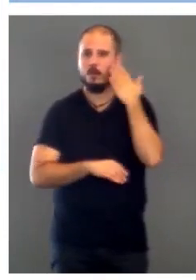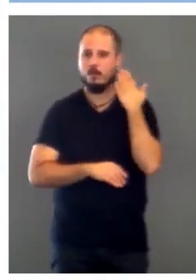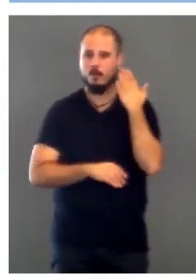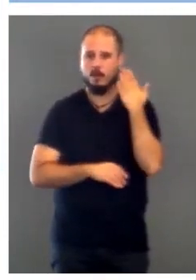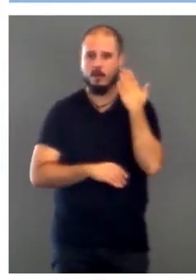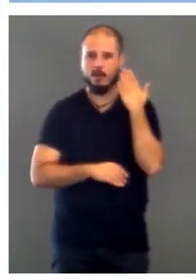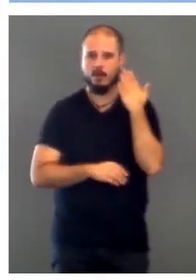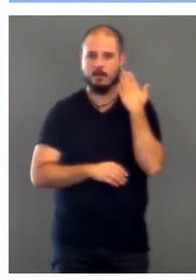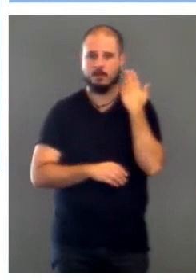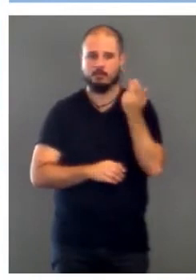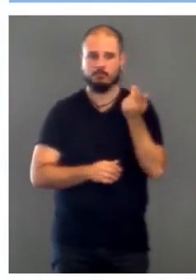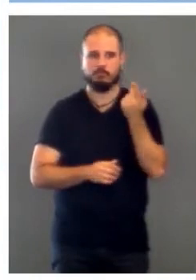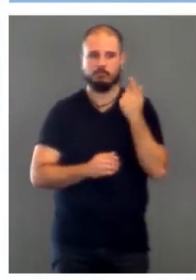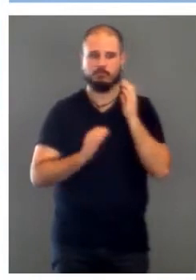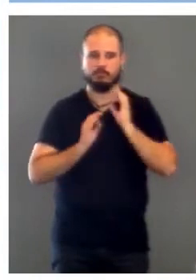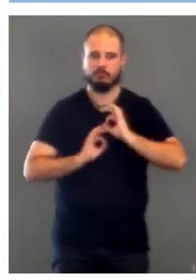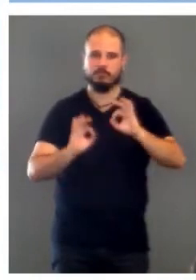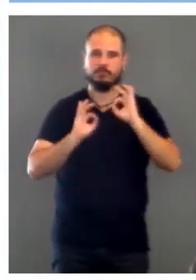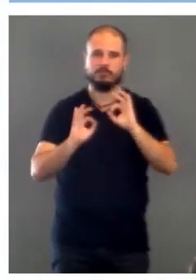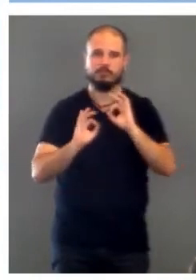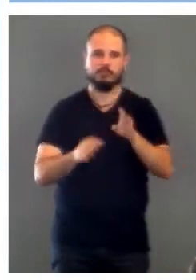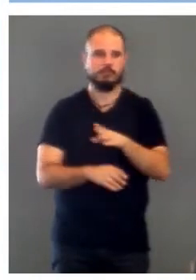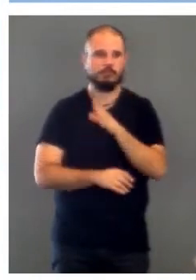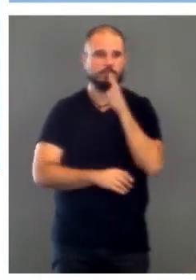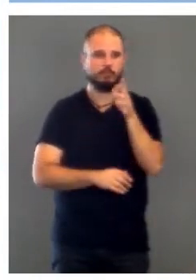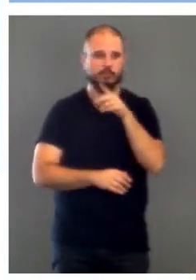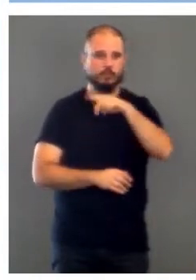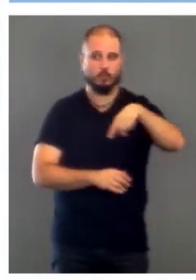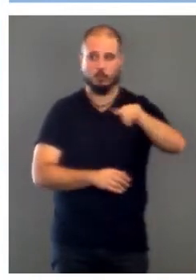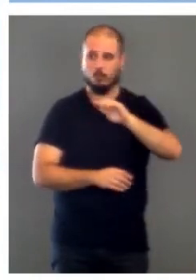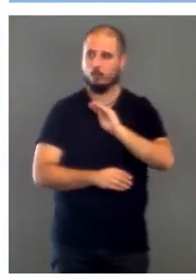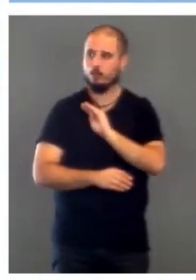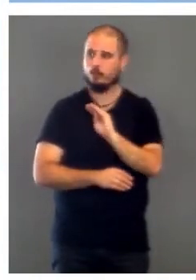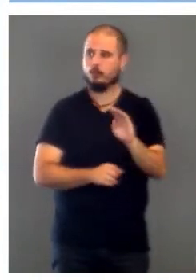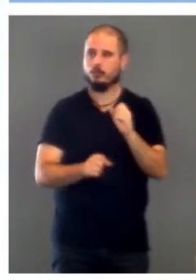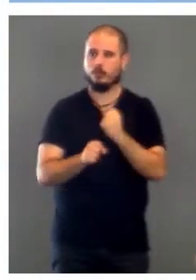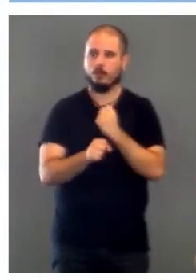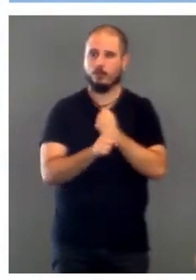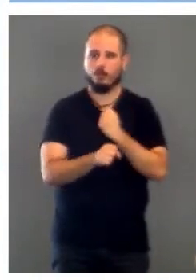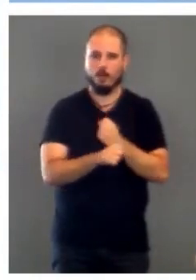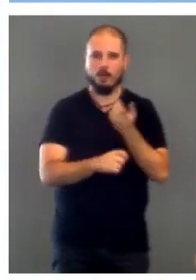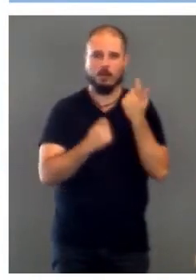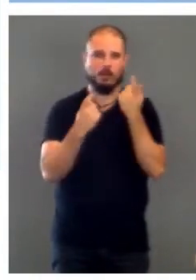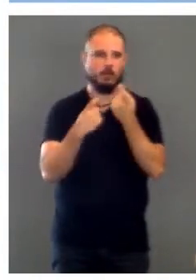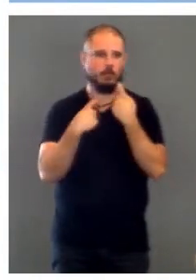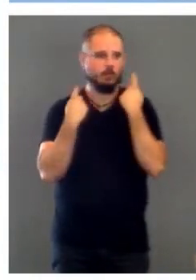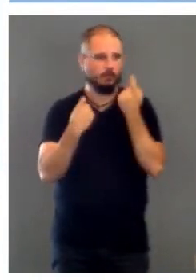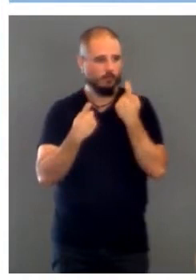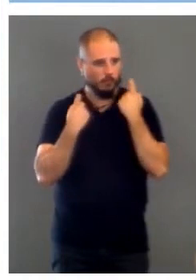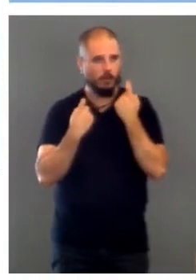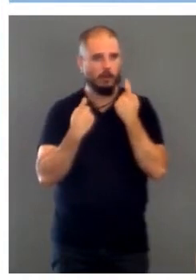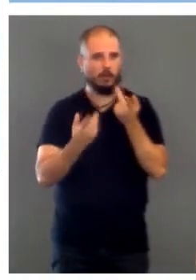ya que queremos eh prestigiar vuestra labor vuestro esfuerzo Y vuestra contribución